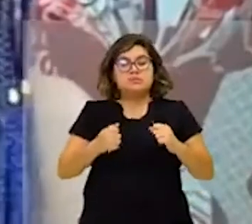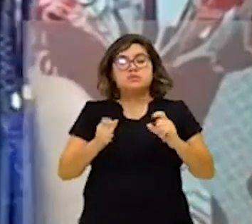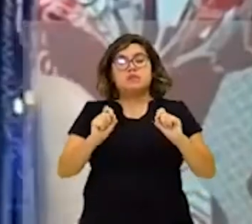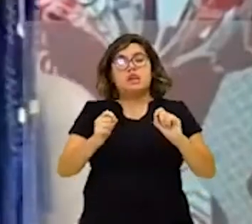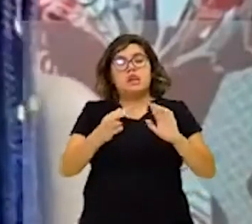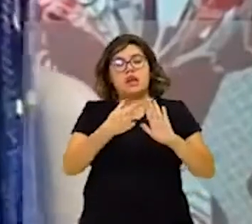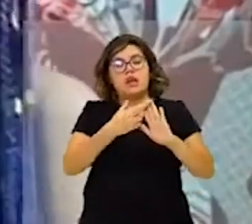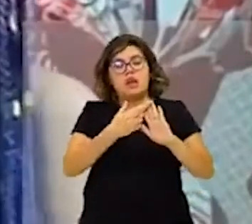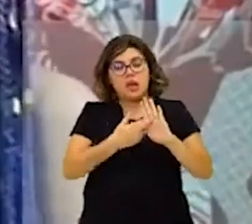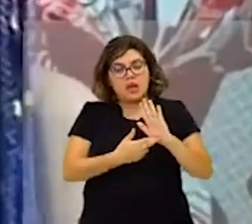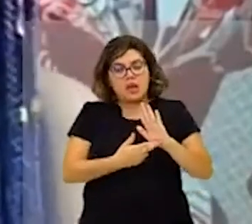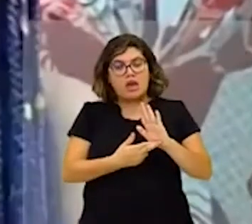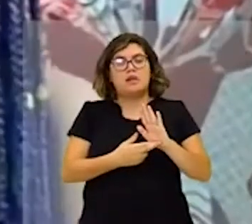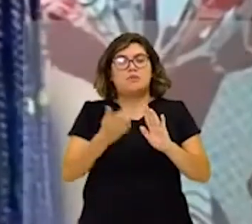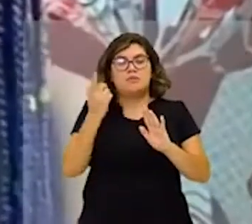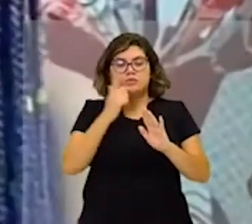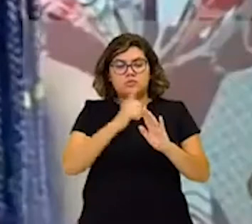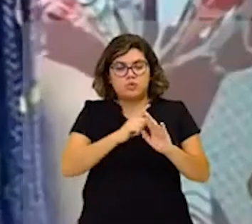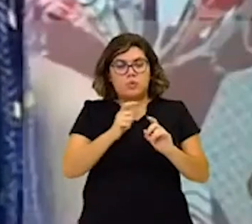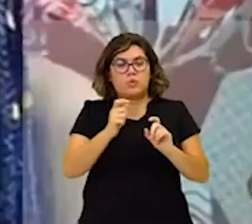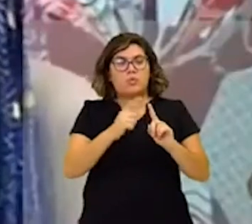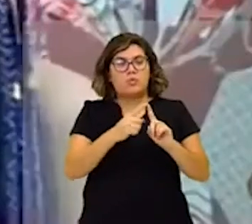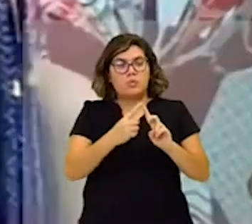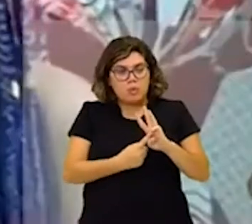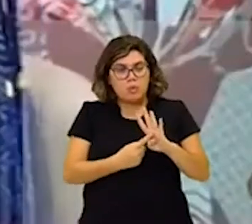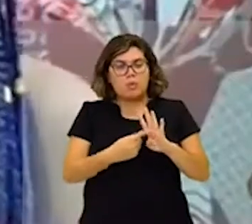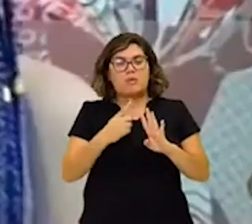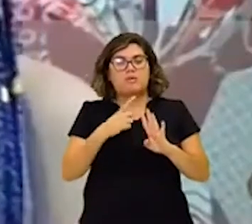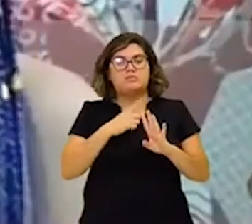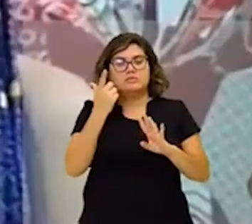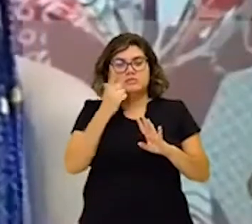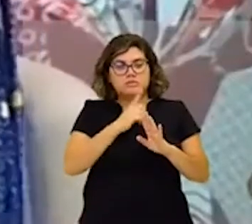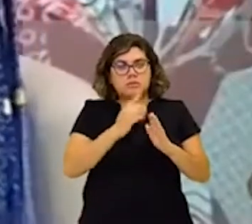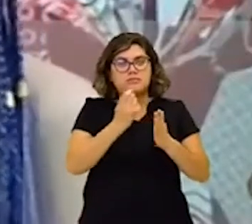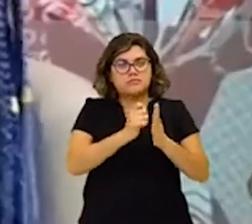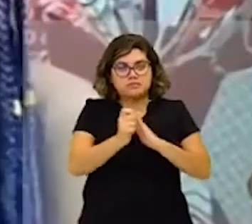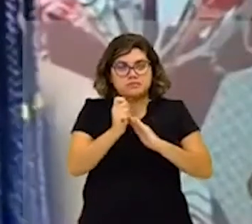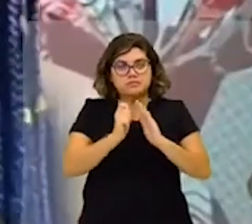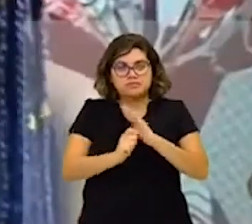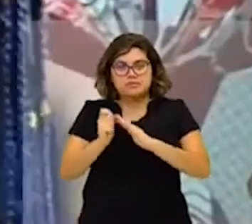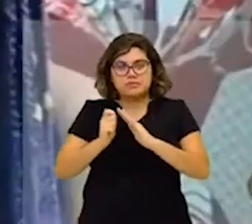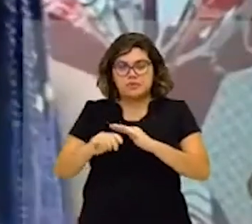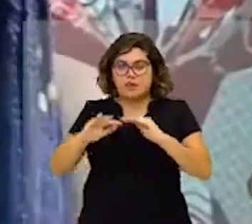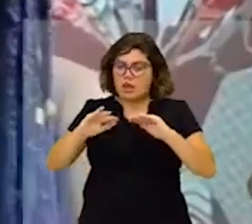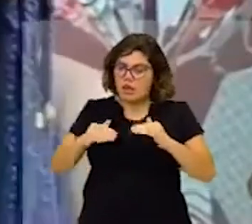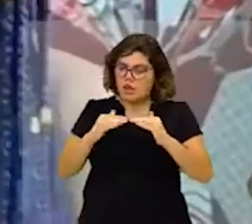poder se controlar é preciso maior para poder se distribuir de forma equitativa e principalmente